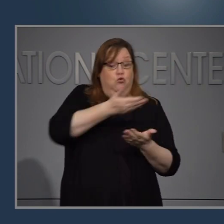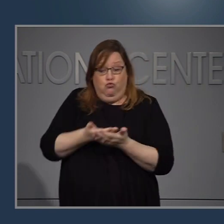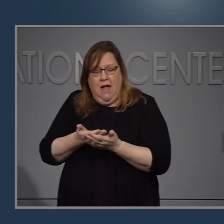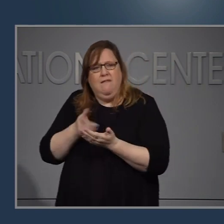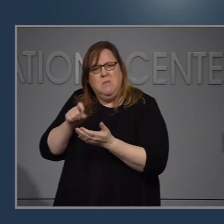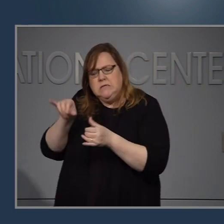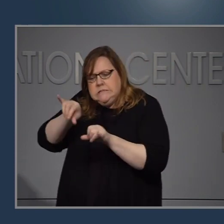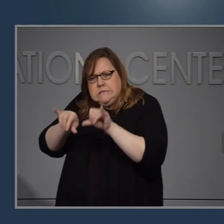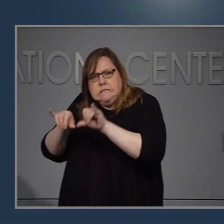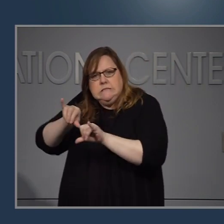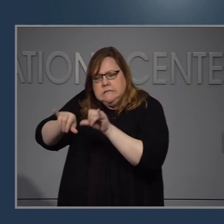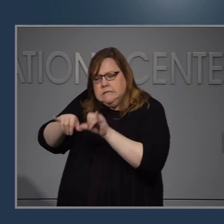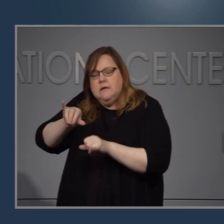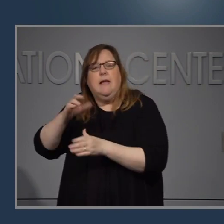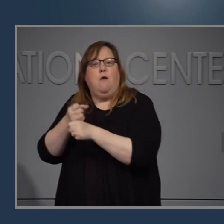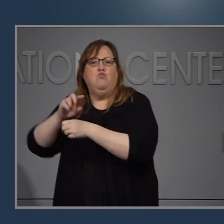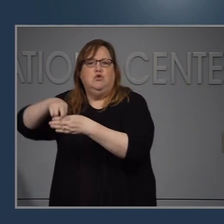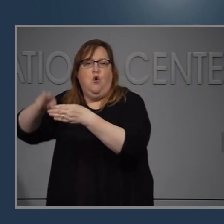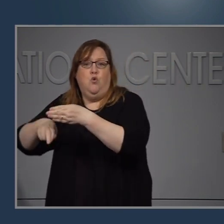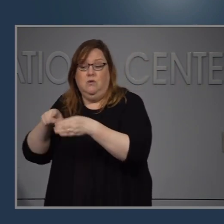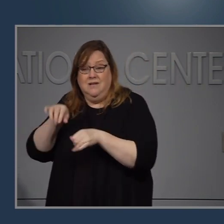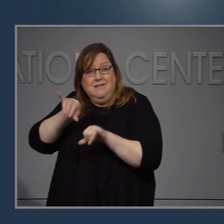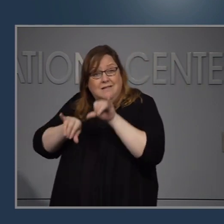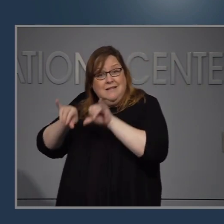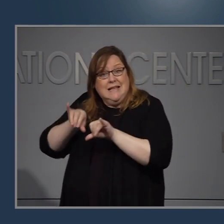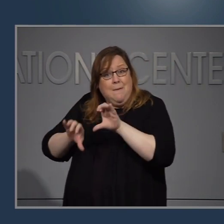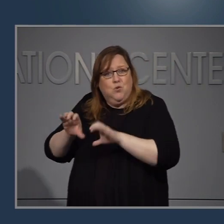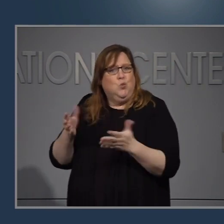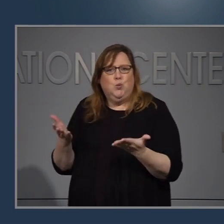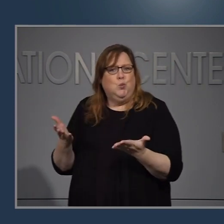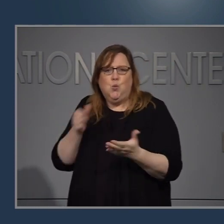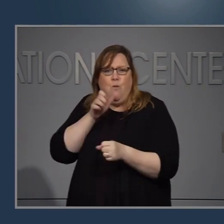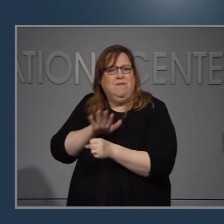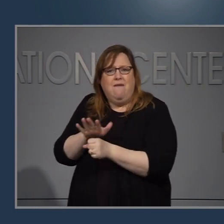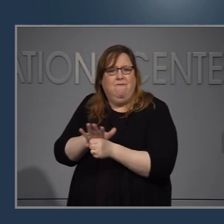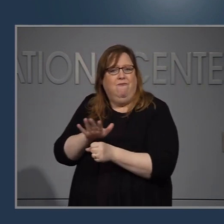por esto los laboratorios están tardando más tiempo en dar resultados.